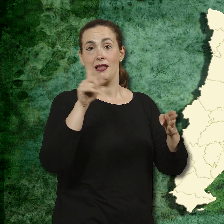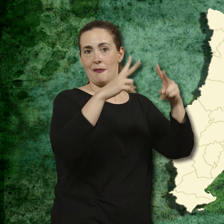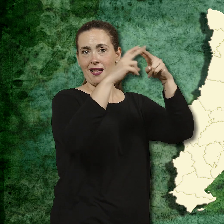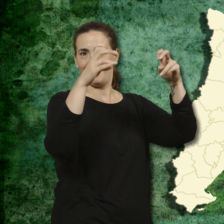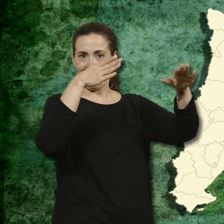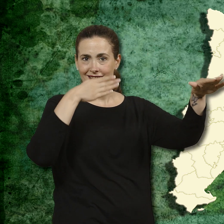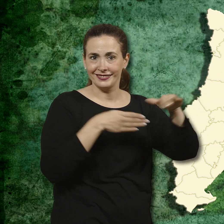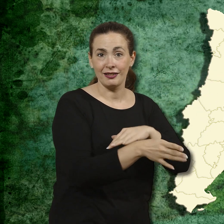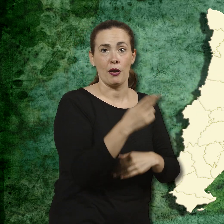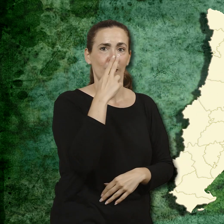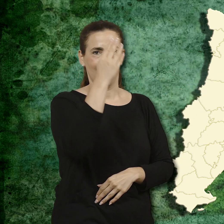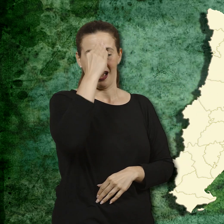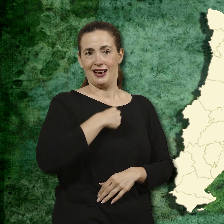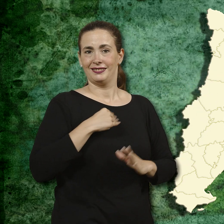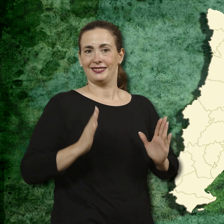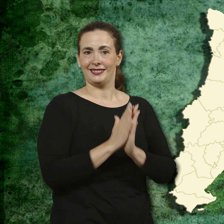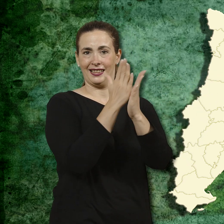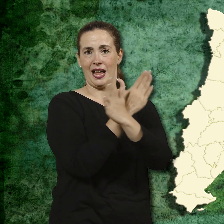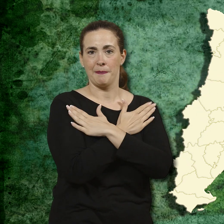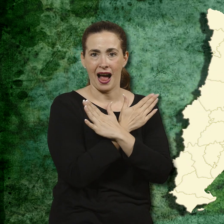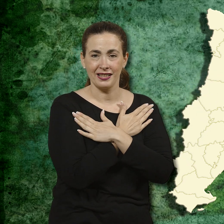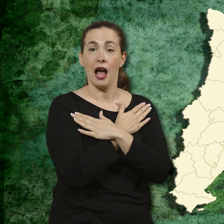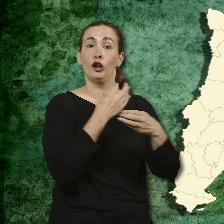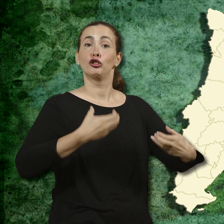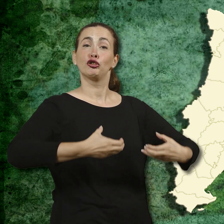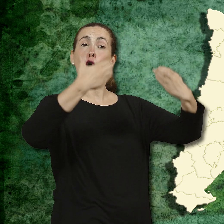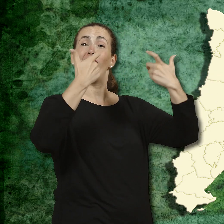Accedir al castell. Visitar l'església de Santa Maria.